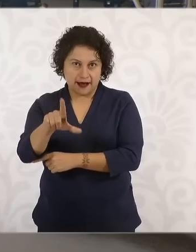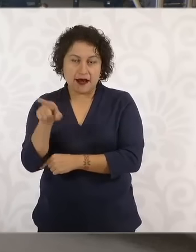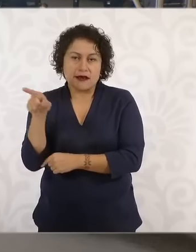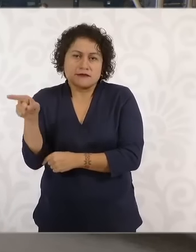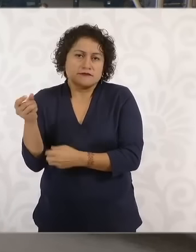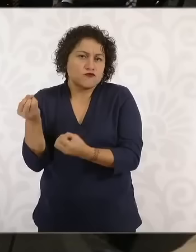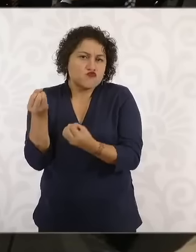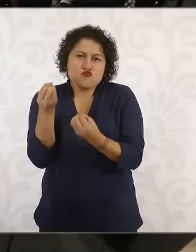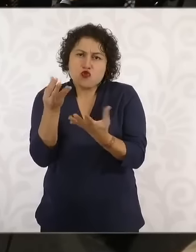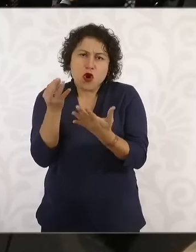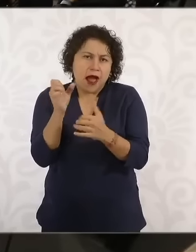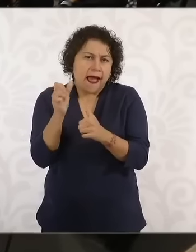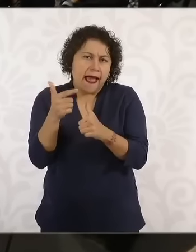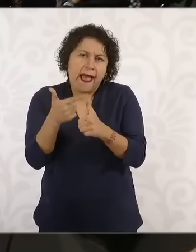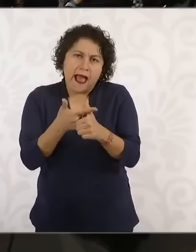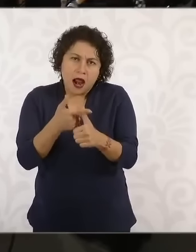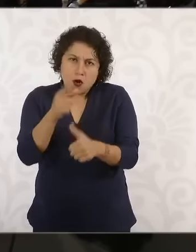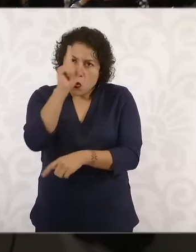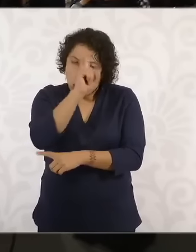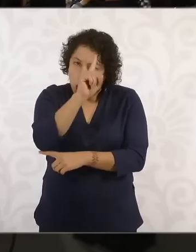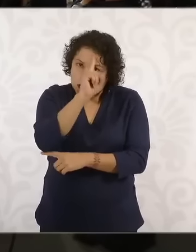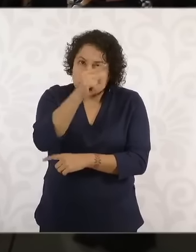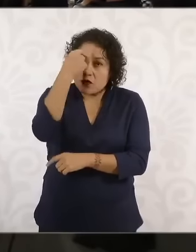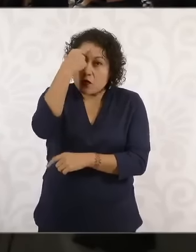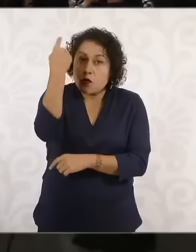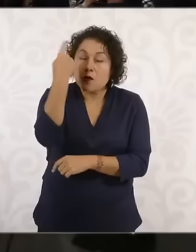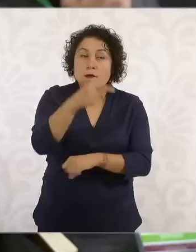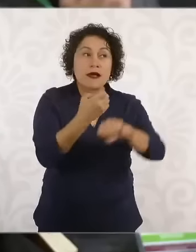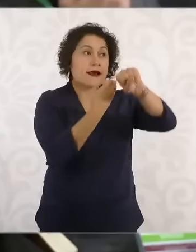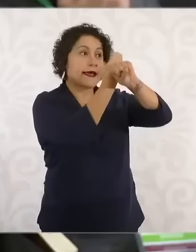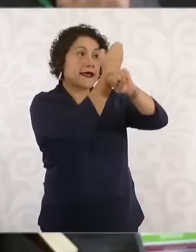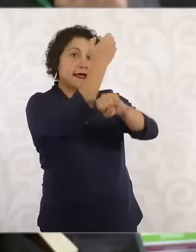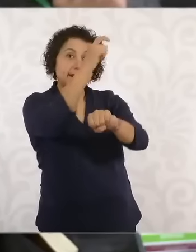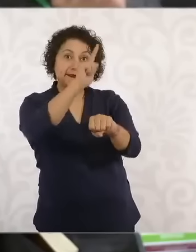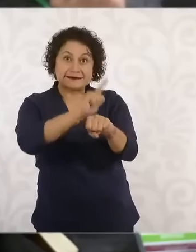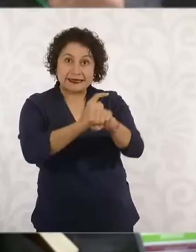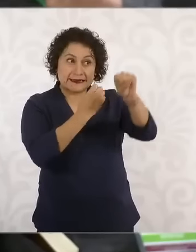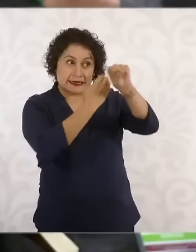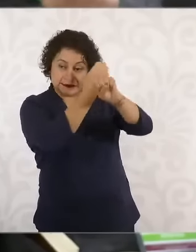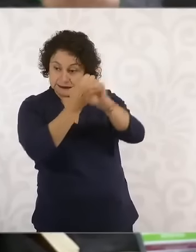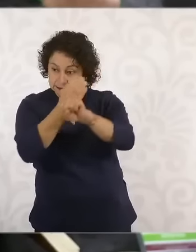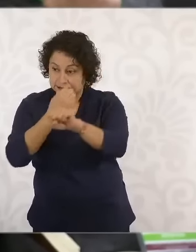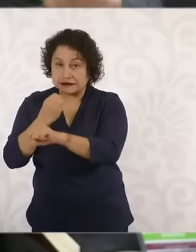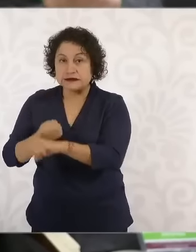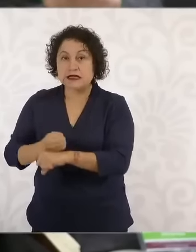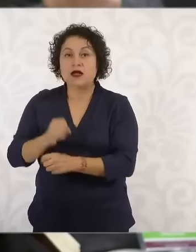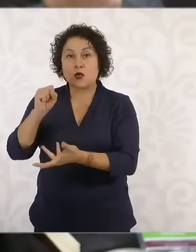optimización de los presupuestos estatales, porque le le digo el caso en Nuevo León,